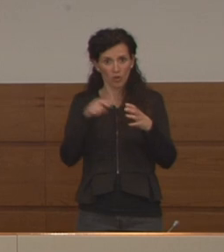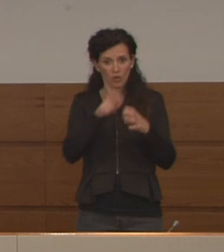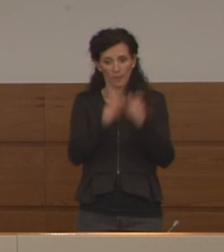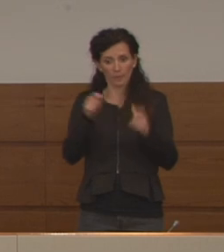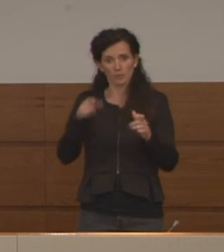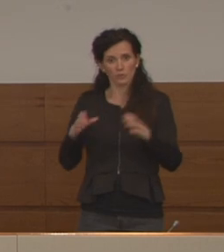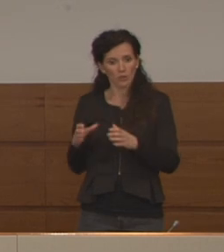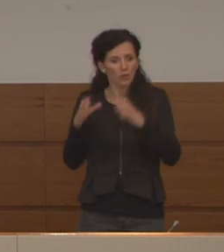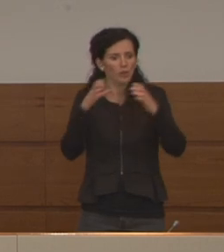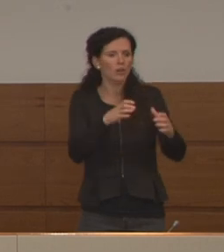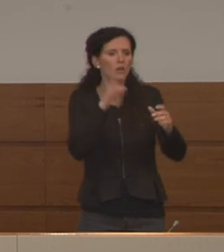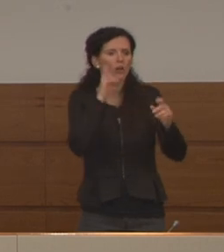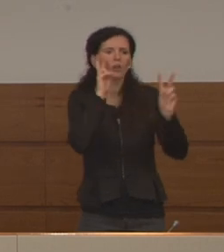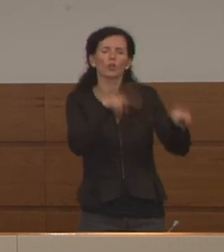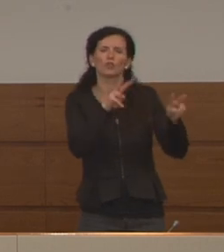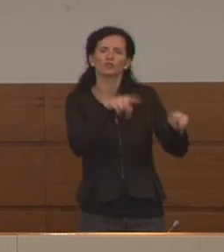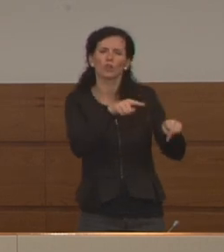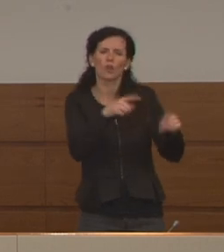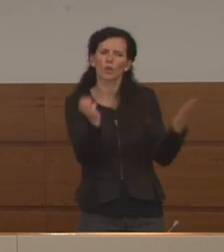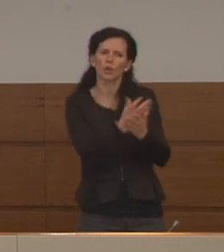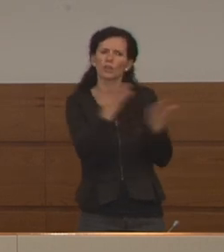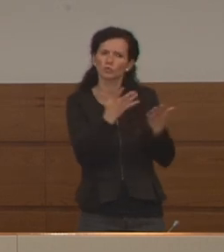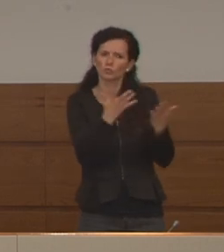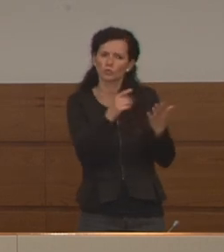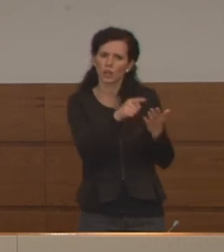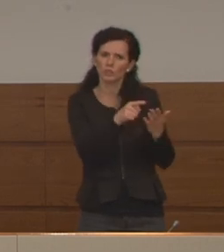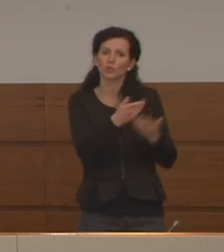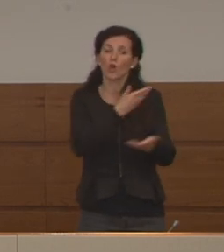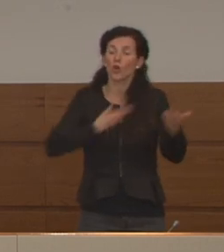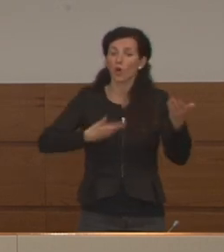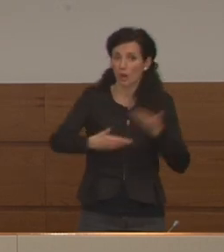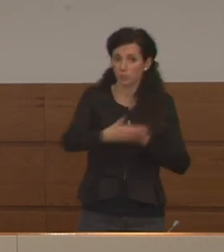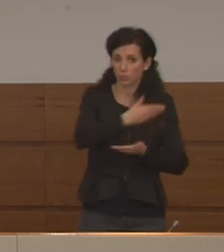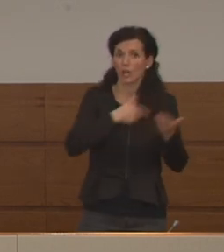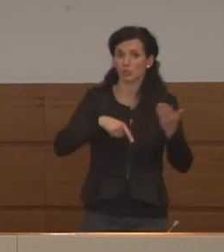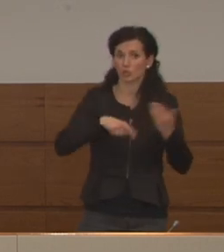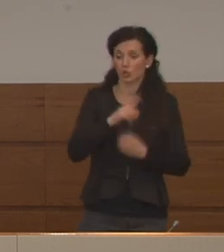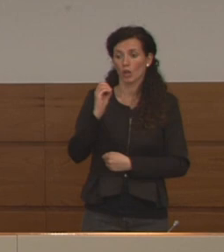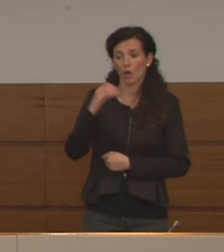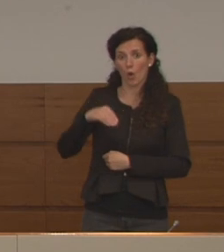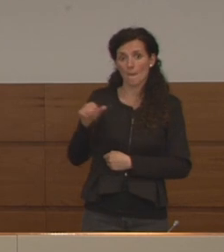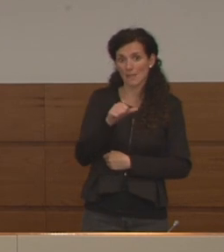e collabori in modo tale che la capacità dell'Agenzia sia migliorata, come tutti